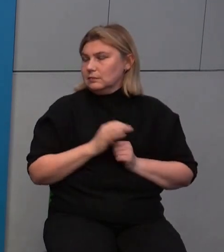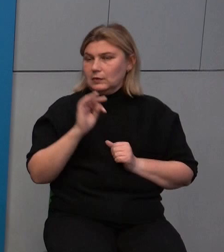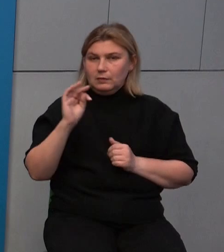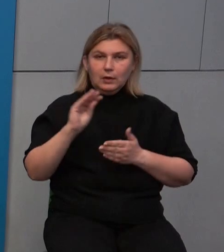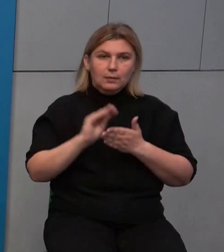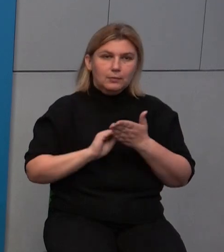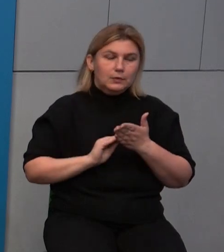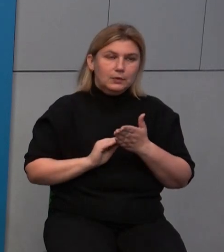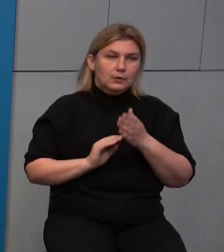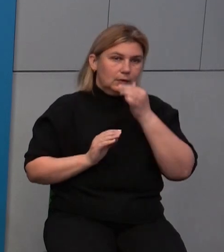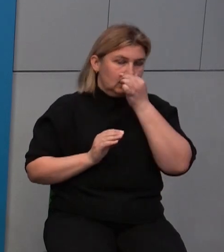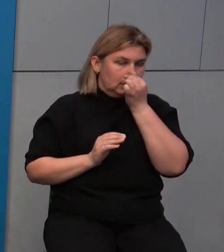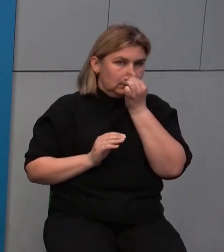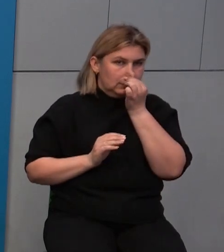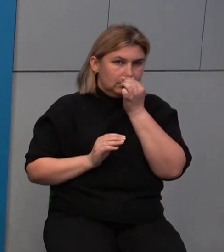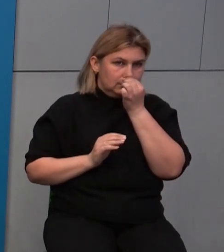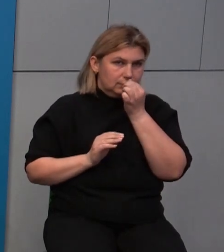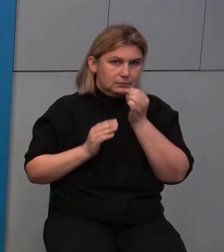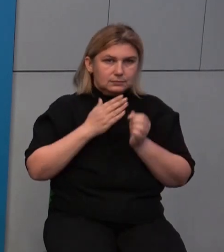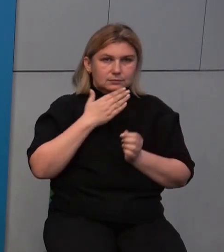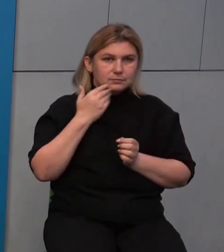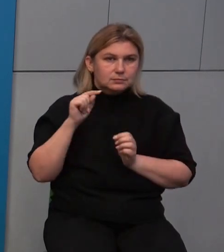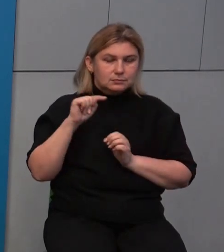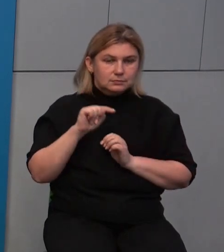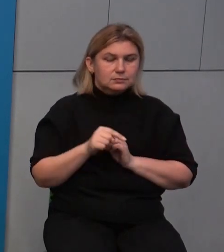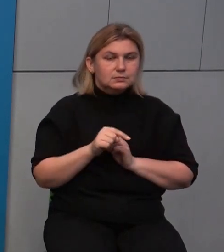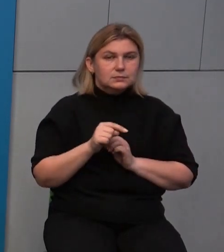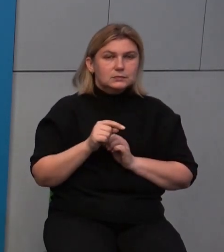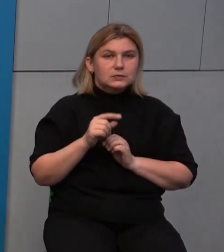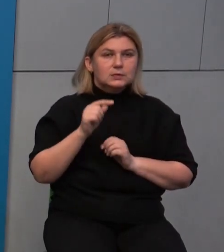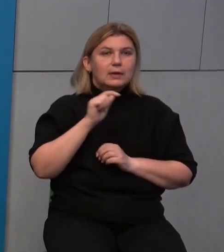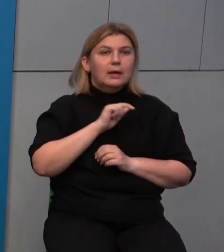I tam nie ma pogłębionych portretów psychologicznych,